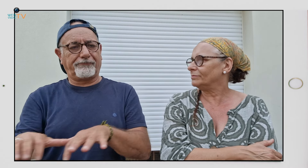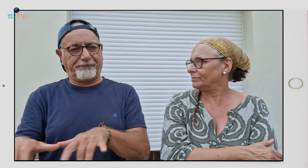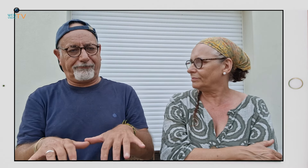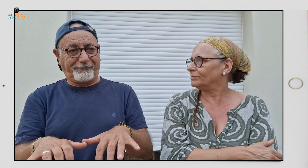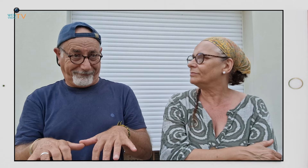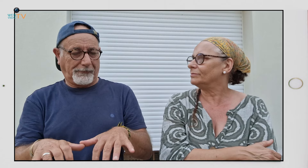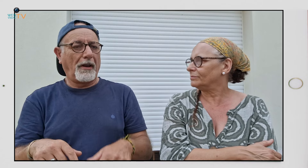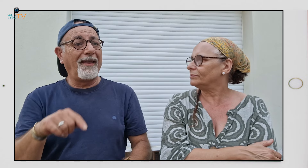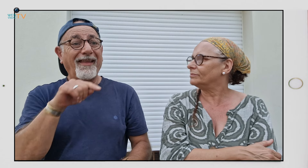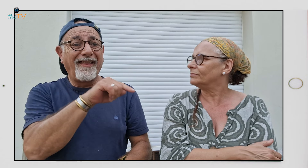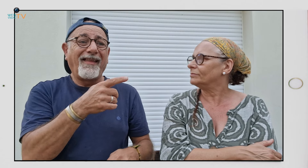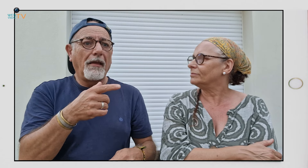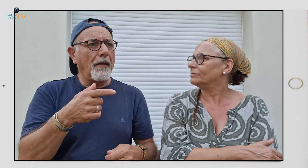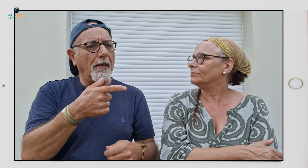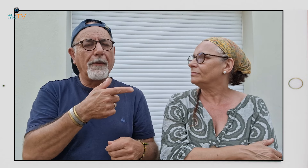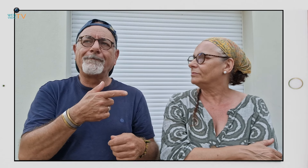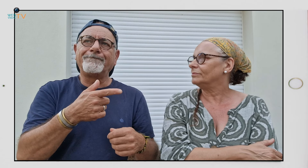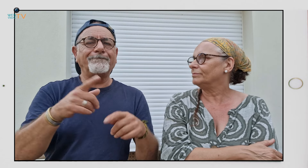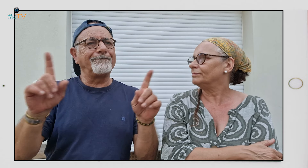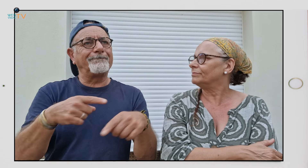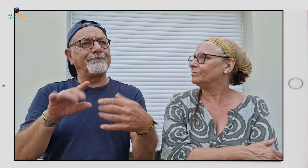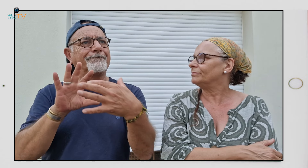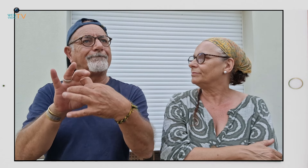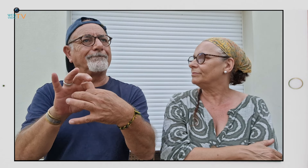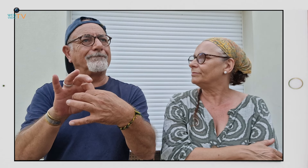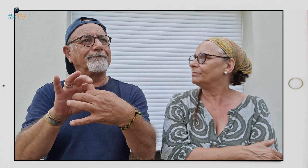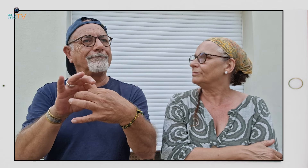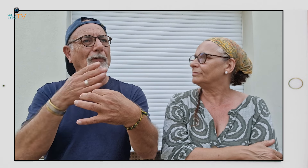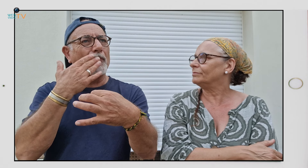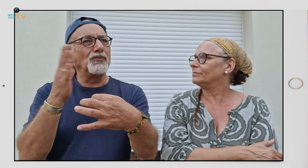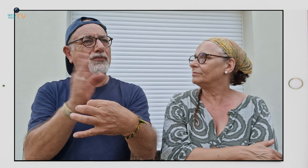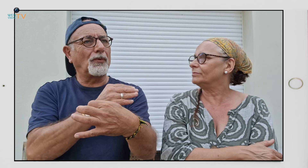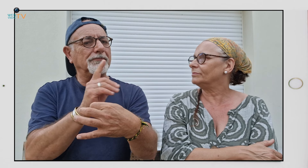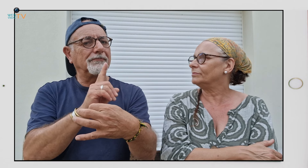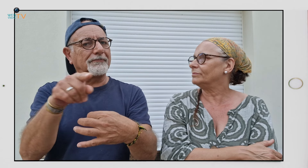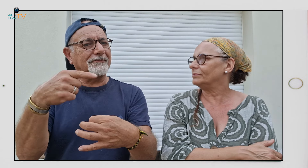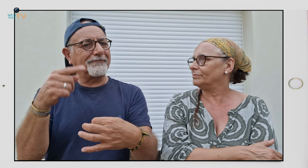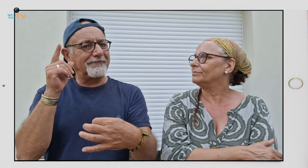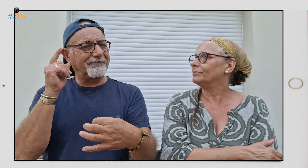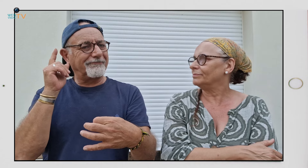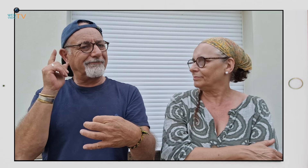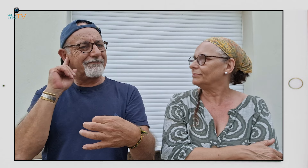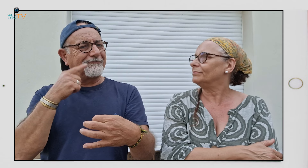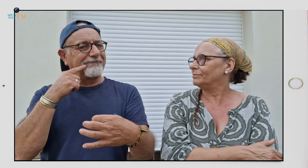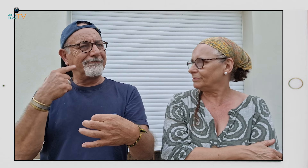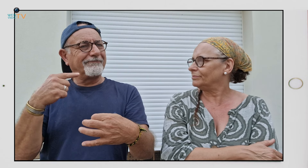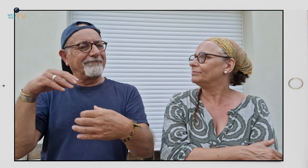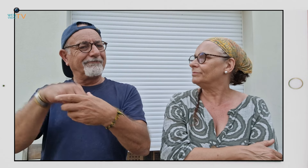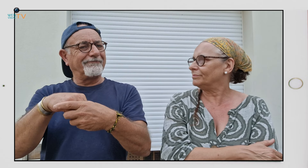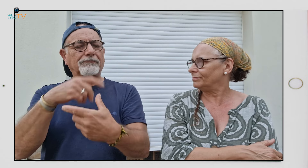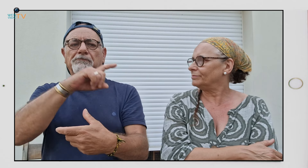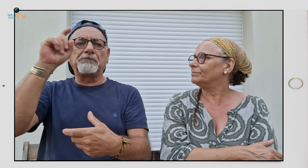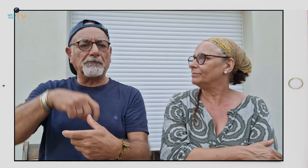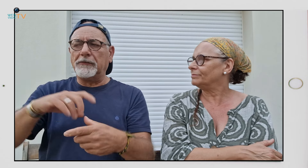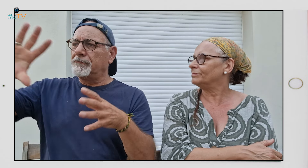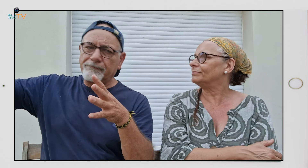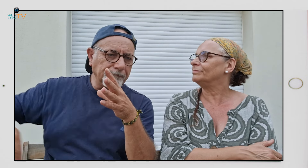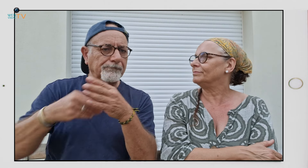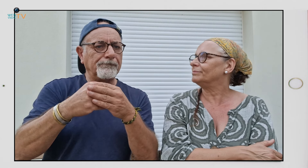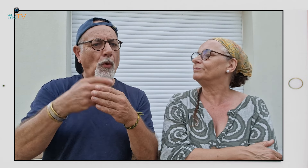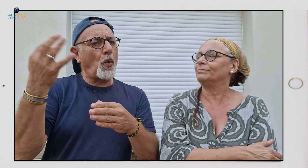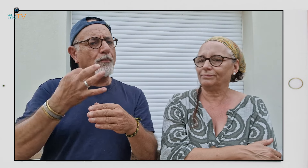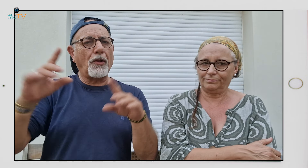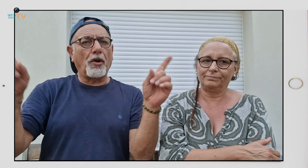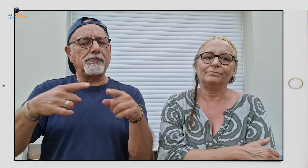El Maestro consideró incorporar a personas sordas para que la obra fuese representada también,